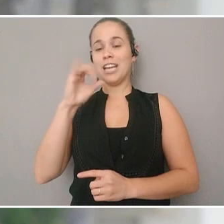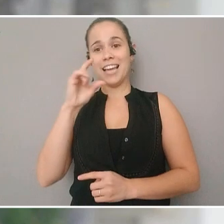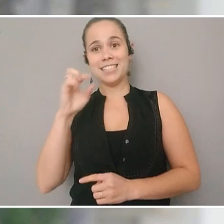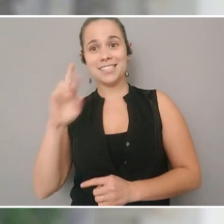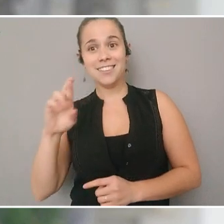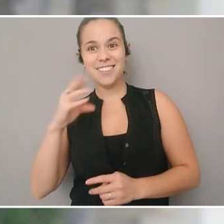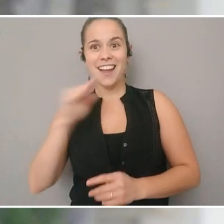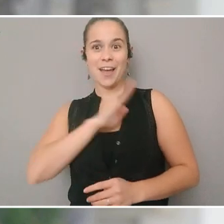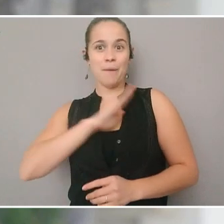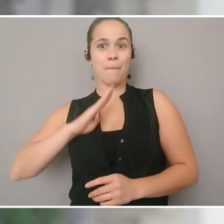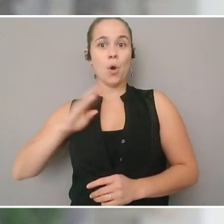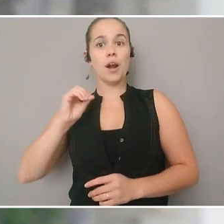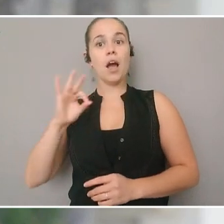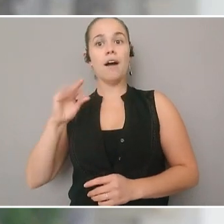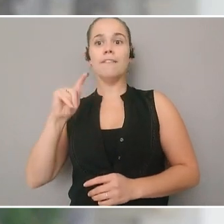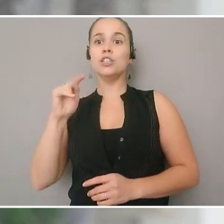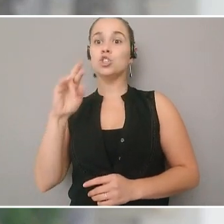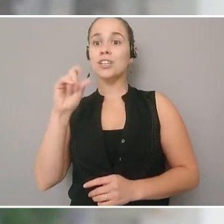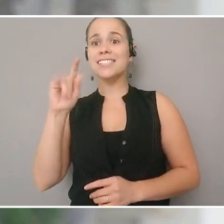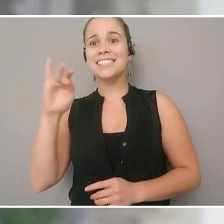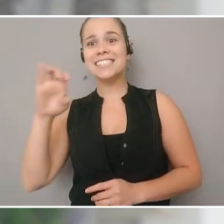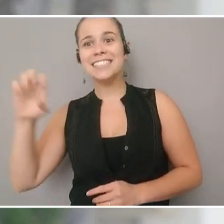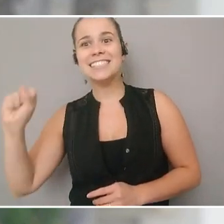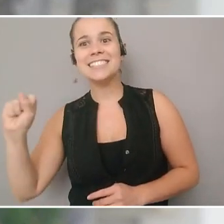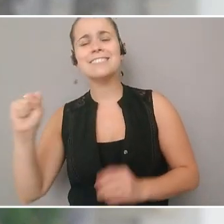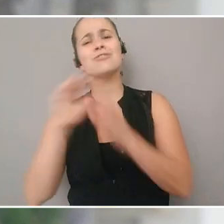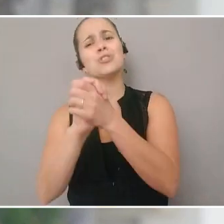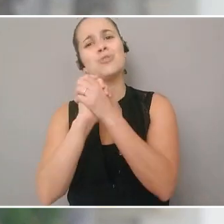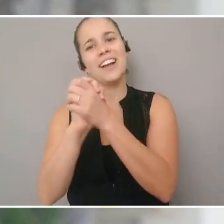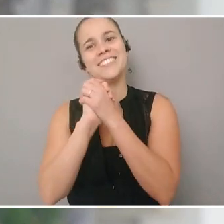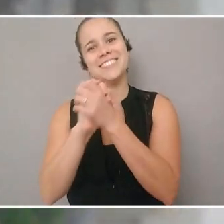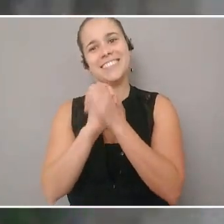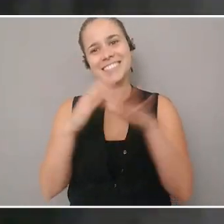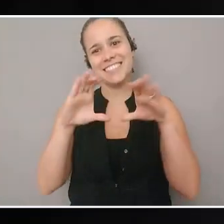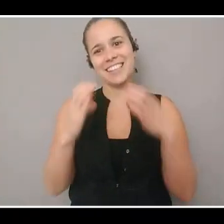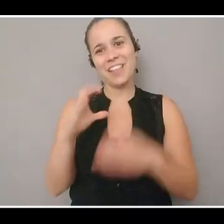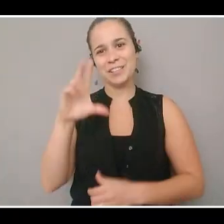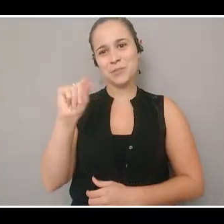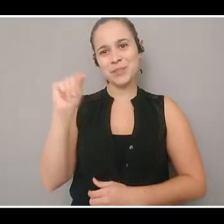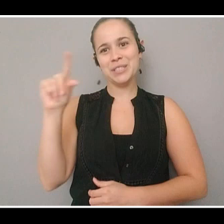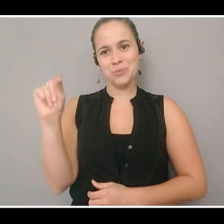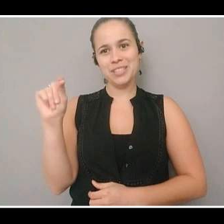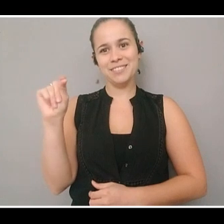Fideicomisarios, felicitaciones a la clase de